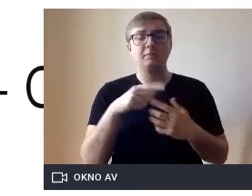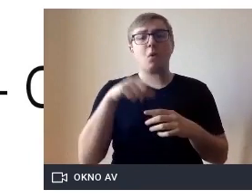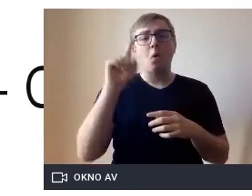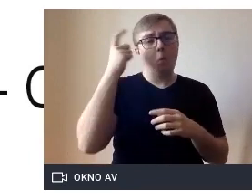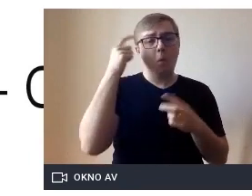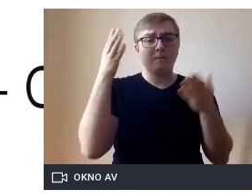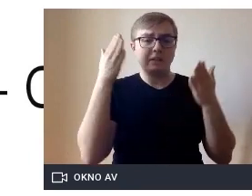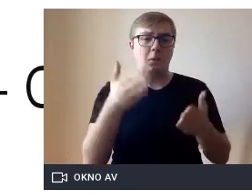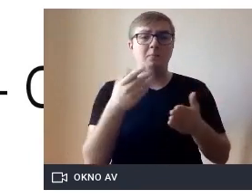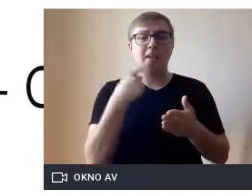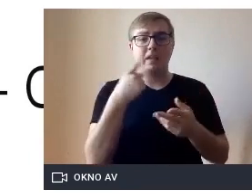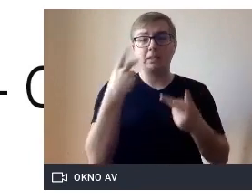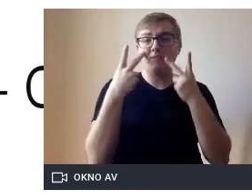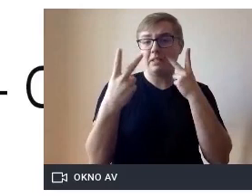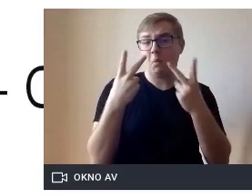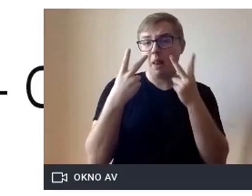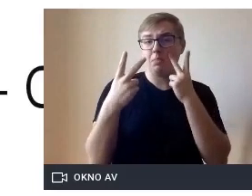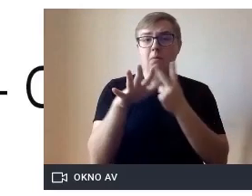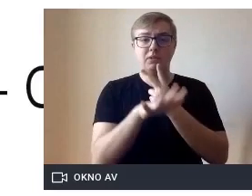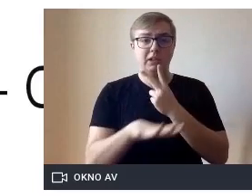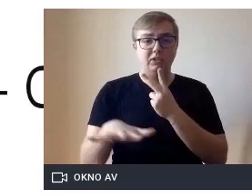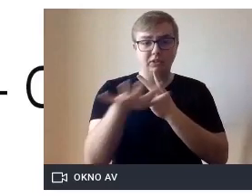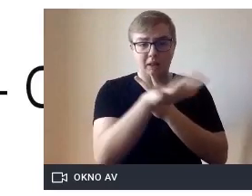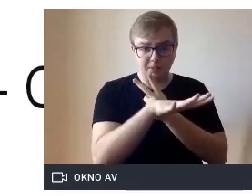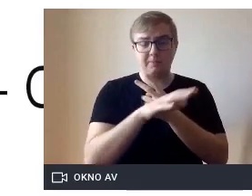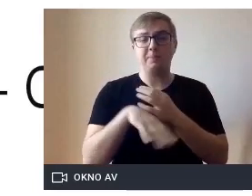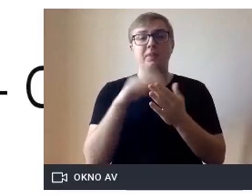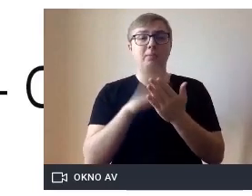jest także językiem wizualno-przestrzennym.